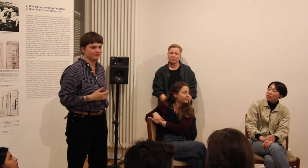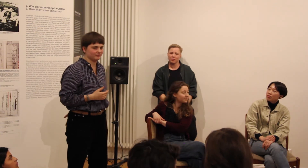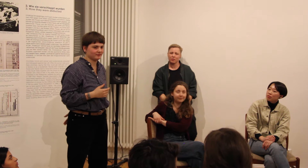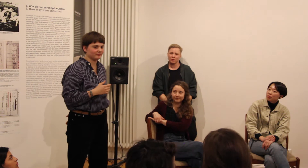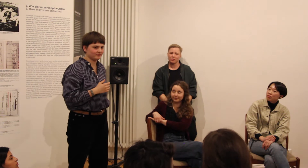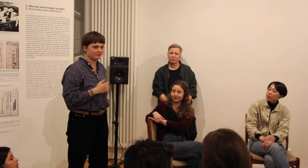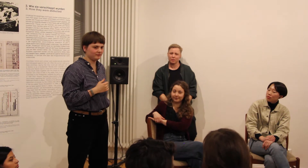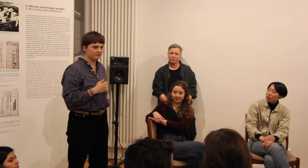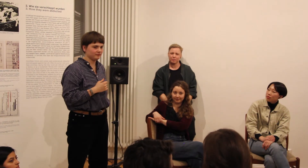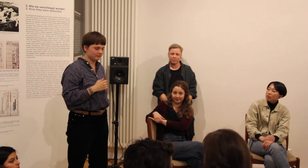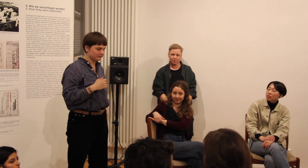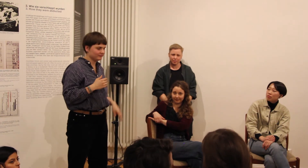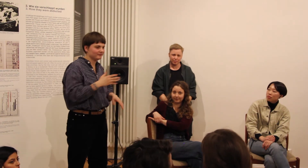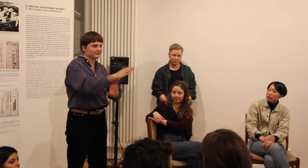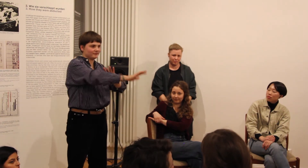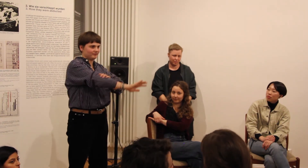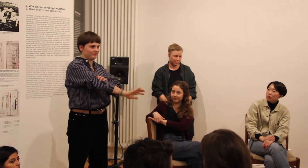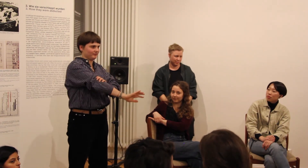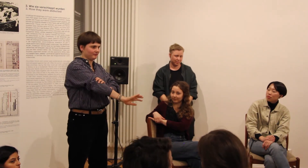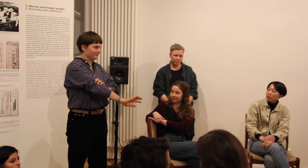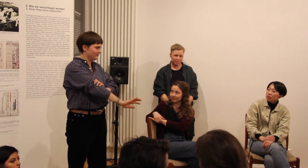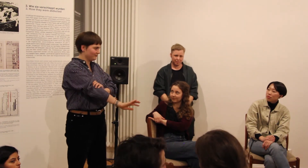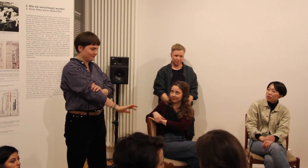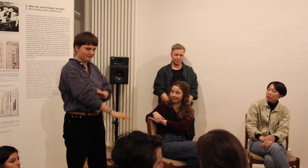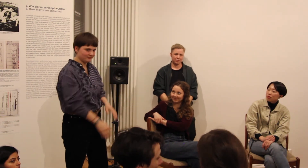Gerade die Welt deiner Eltern, die hast du deutlich stabiler wahrgenommen,